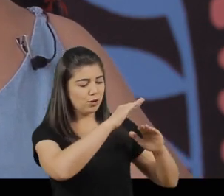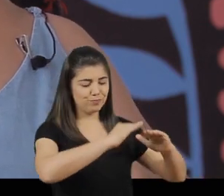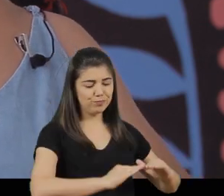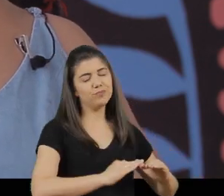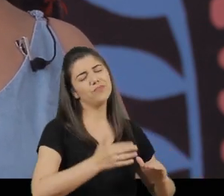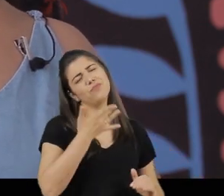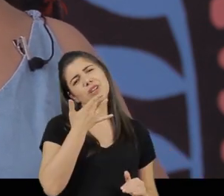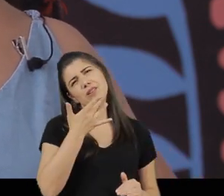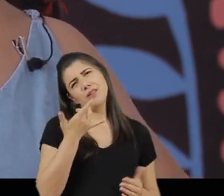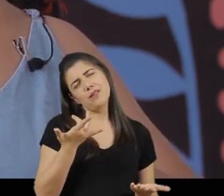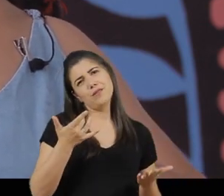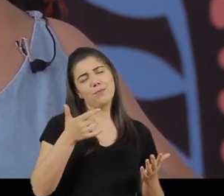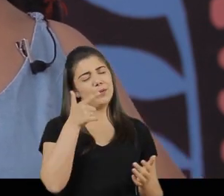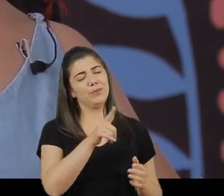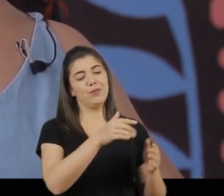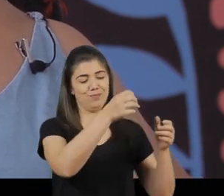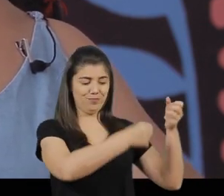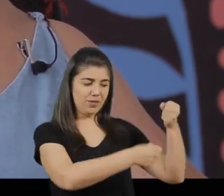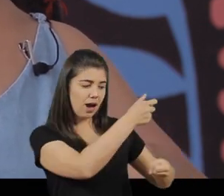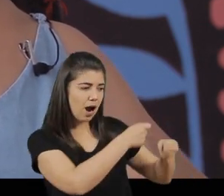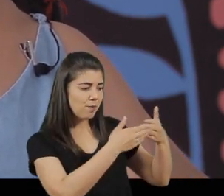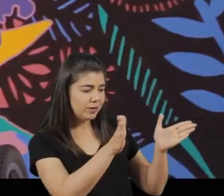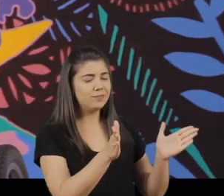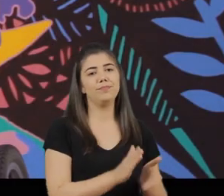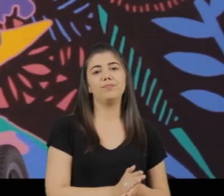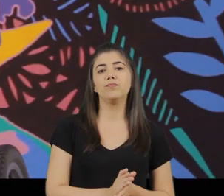Ele sempre se mostrou bem solícito, sempre lá em casa vendo se tava tudo certo ou não